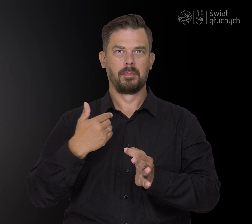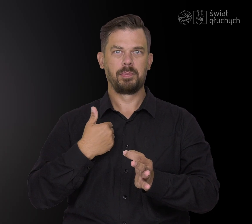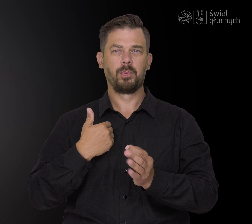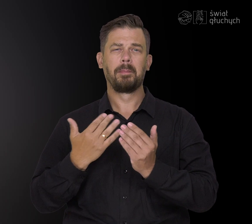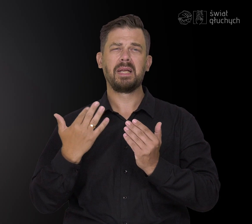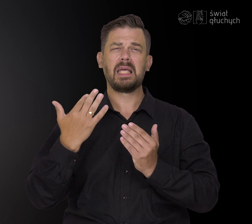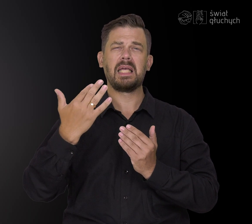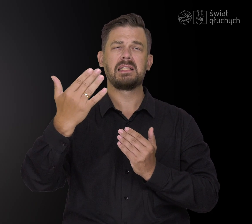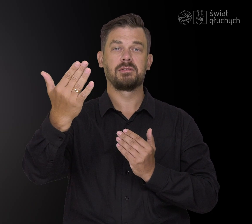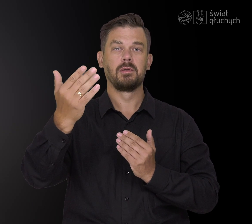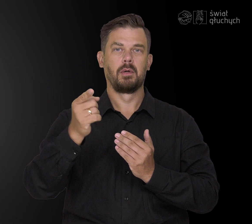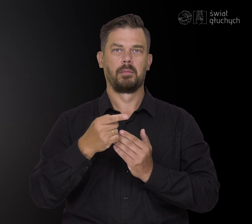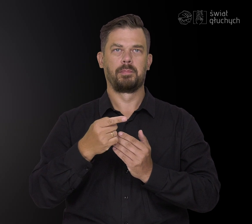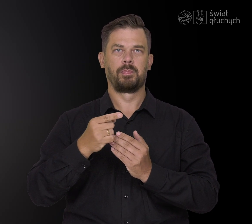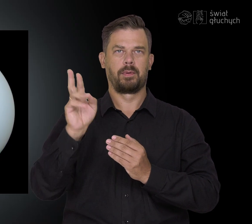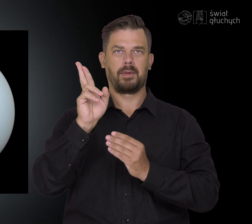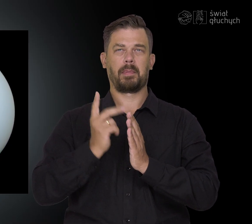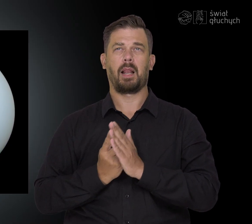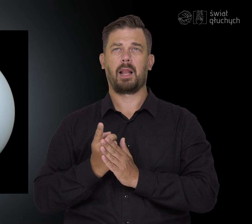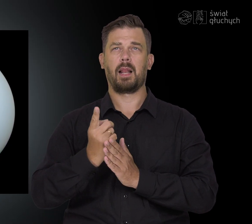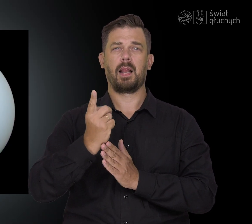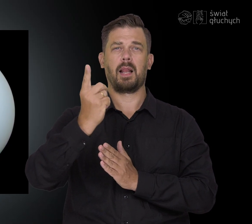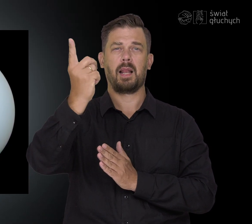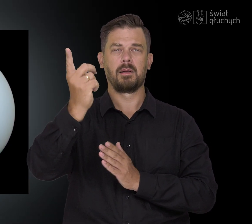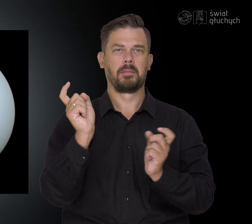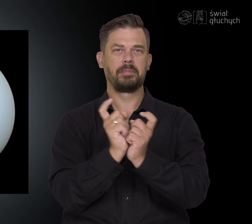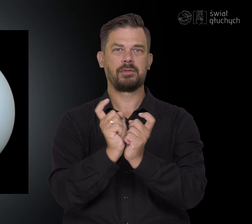kiedy jakikolwiek statek kosmiczny odwiedził tę błękitną planetę.